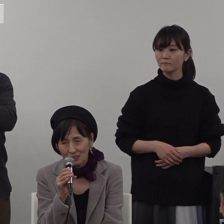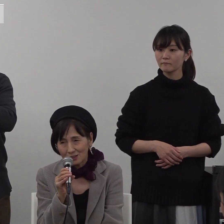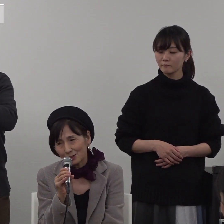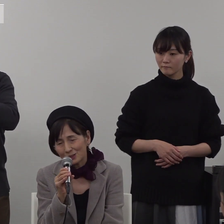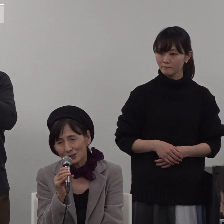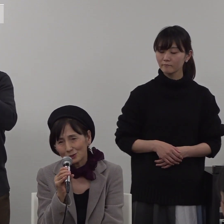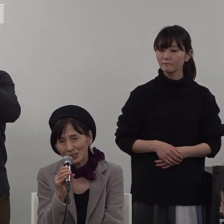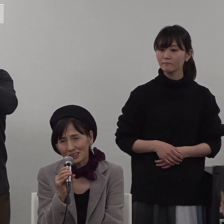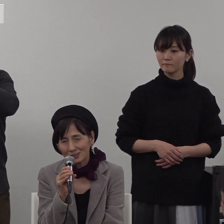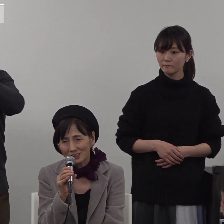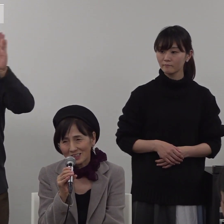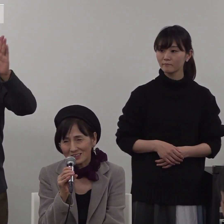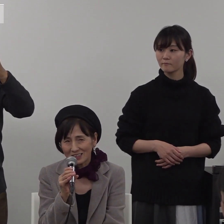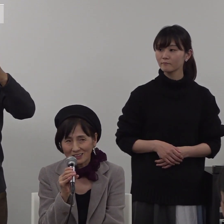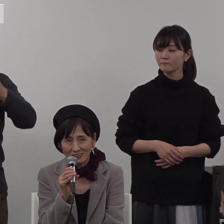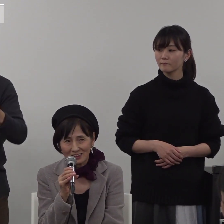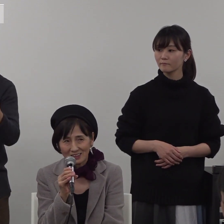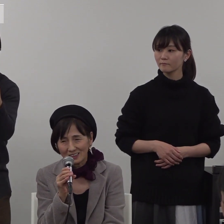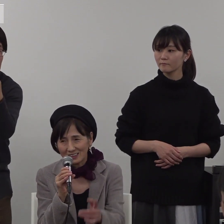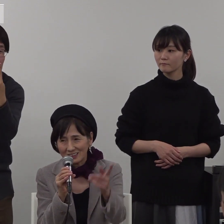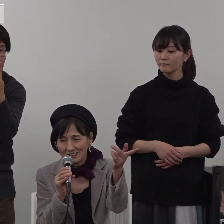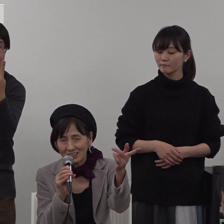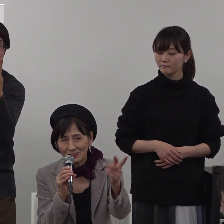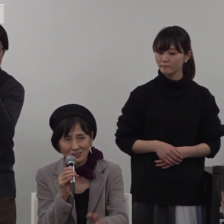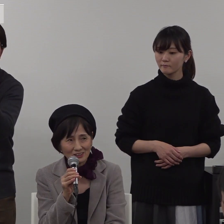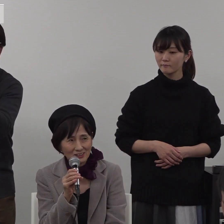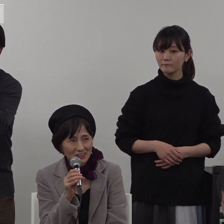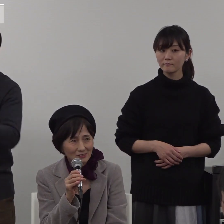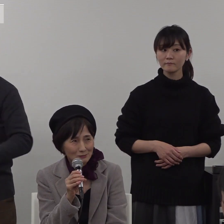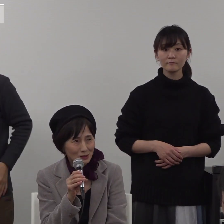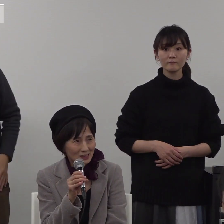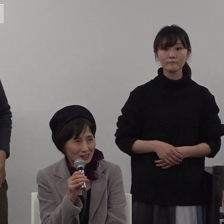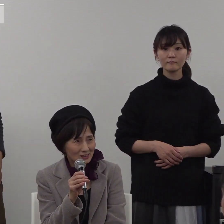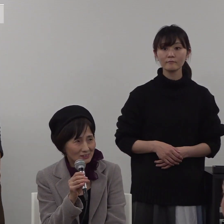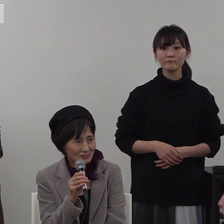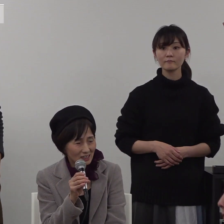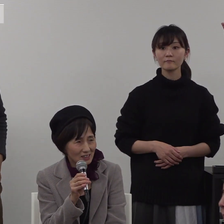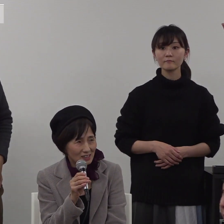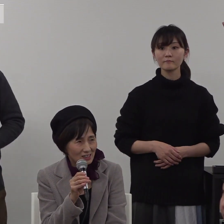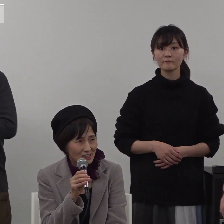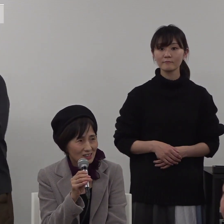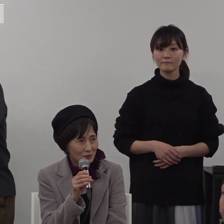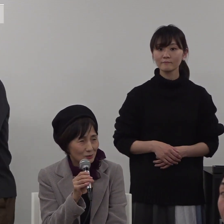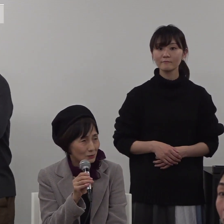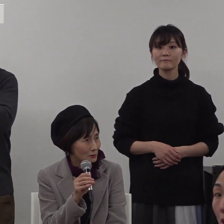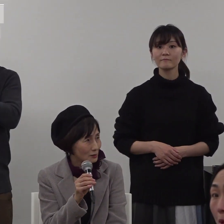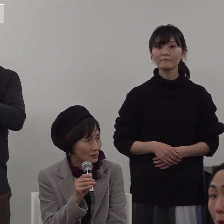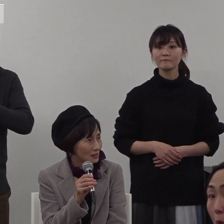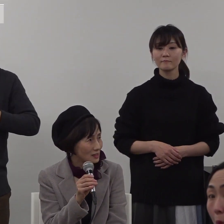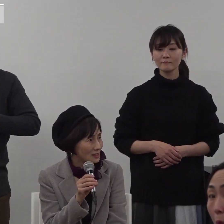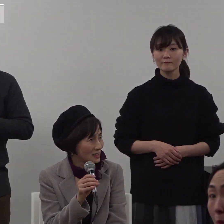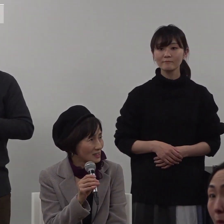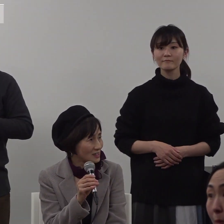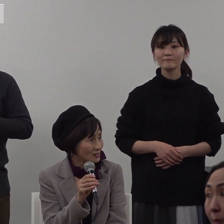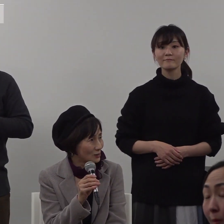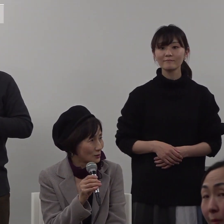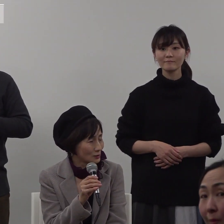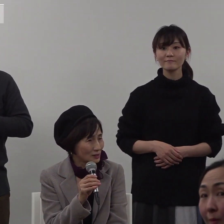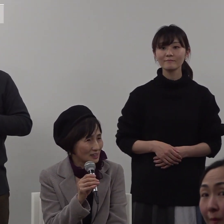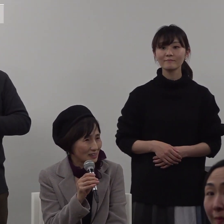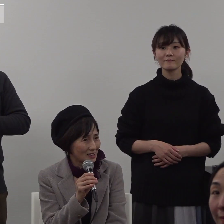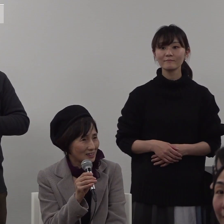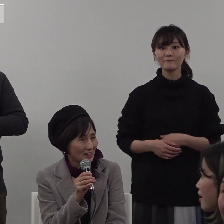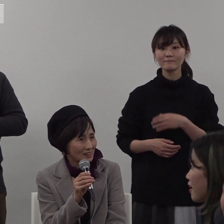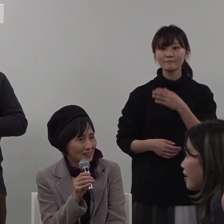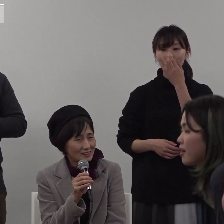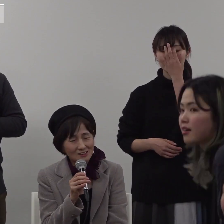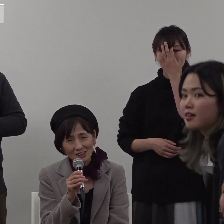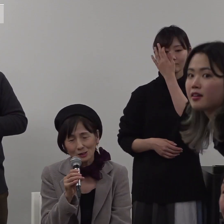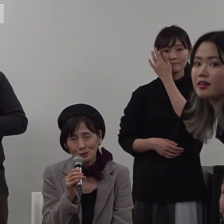今日その中の3作品だけですが後ろに持ってきたので電気をつけていただいて